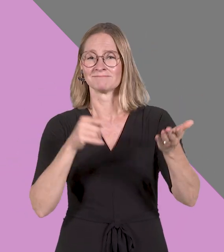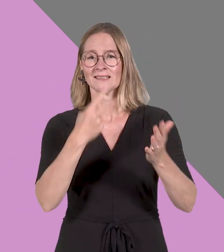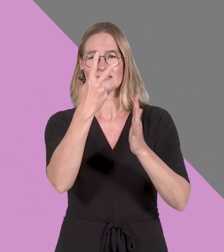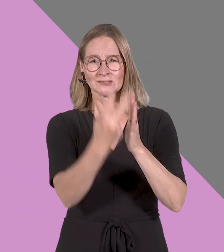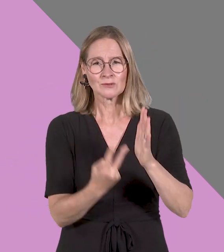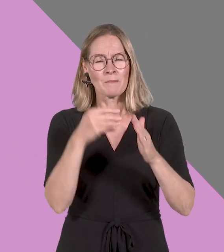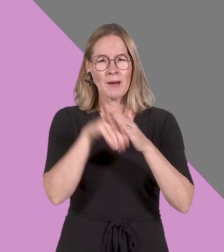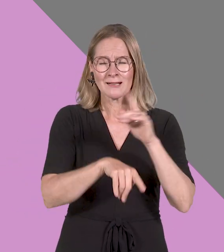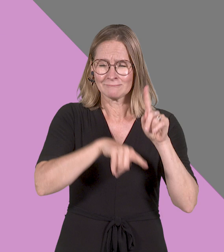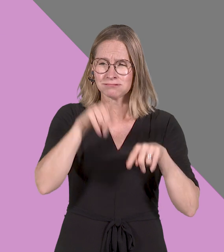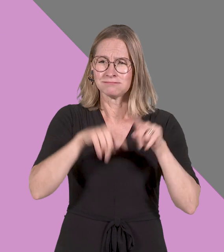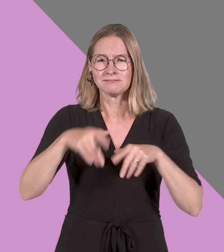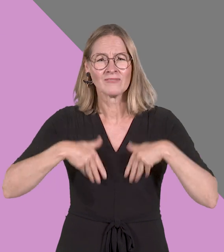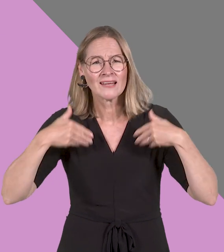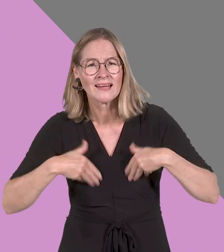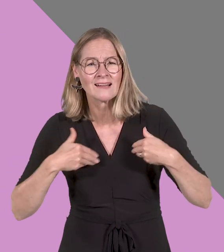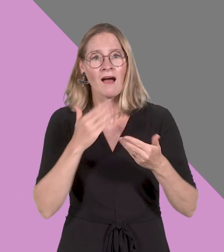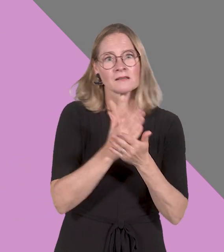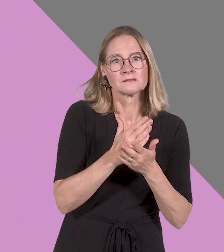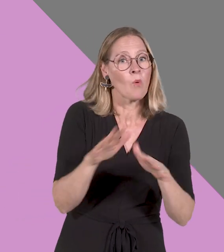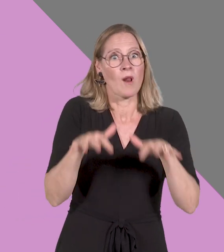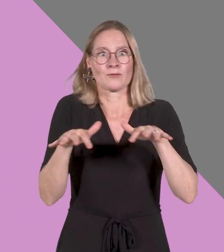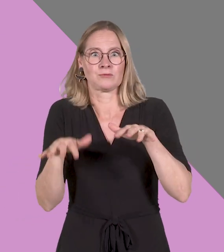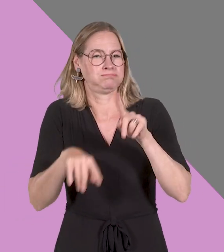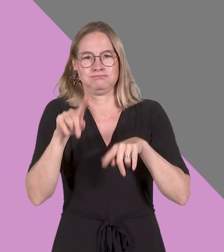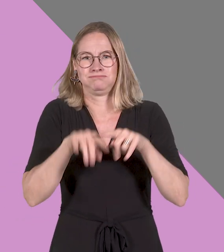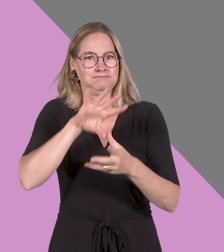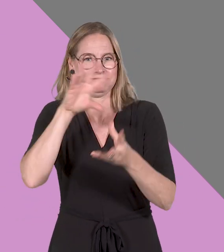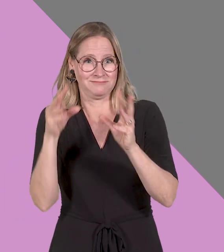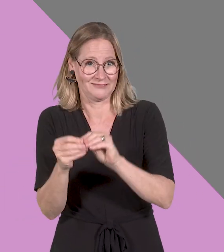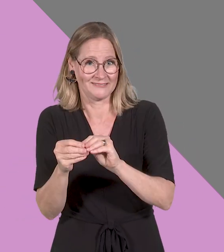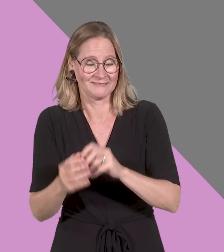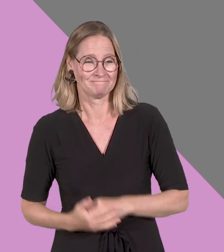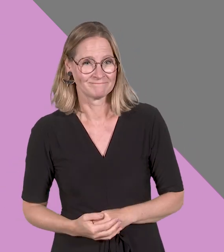Kahteen tuntiin mahtuu paljon viihdettä, asiaa ja yllätyksiä!